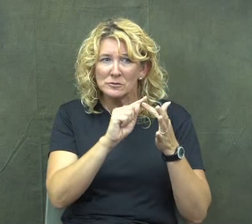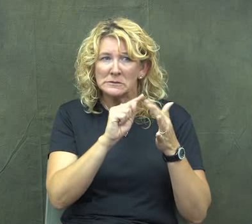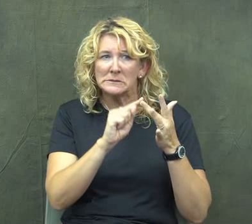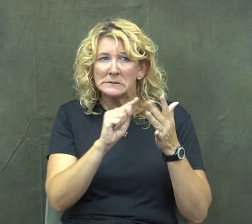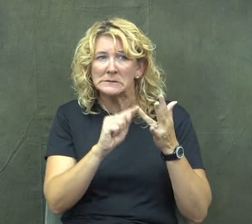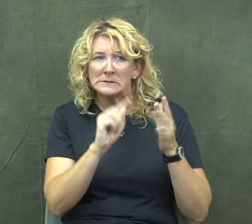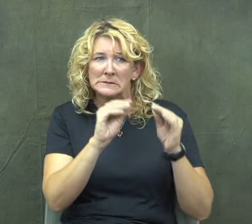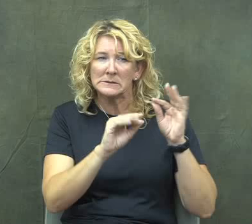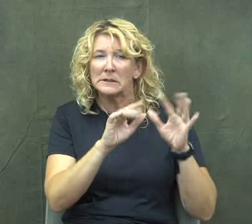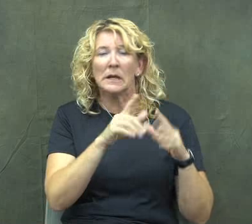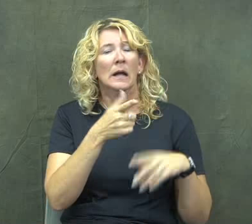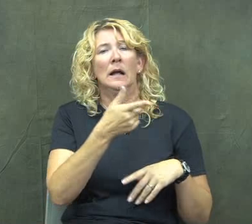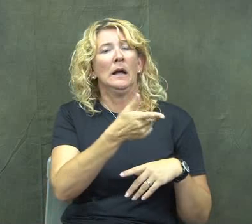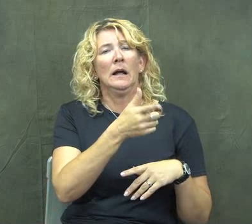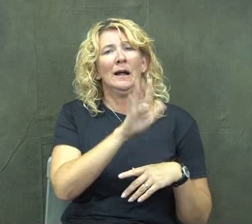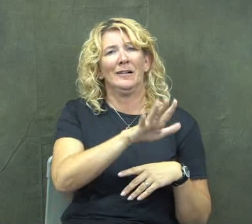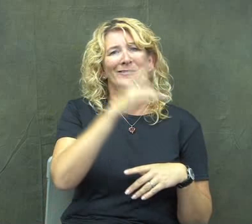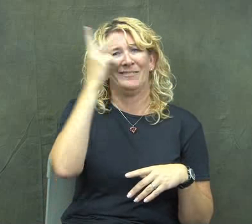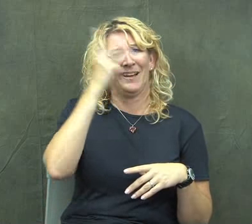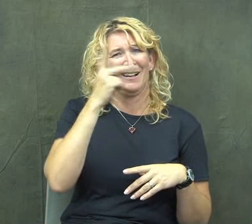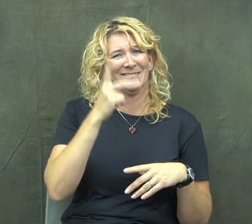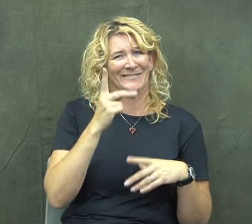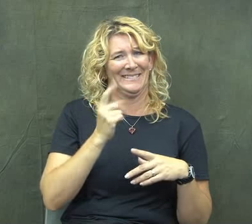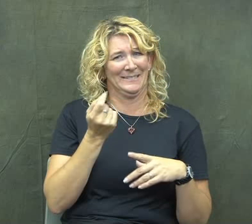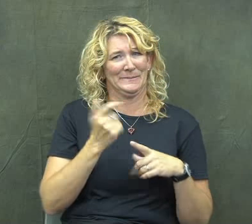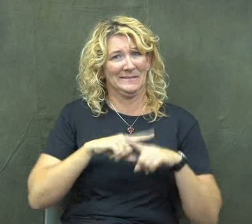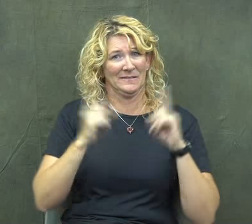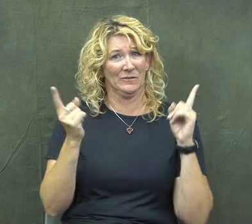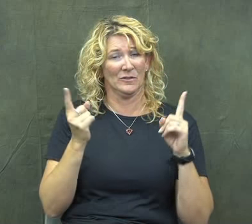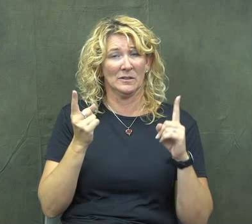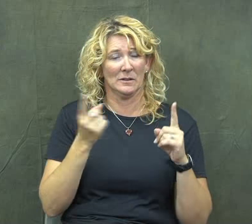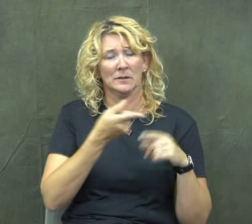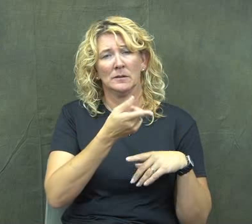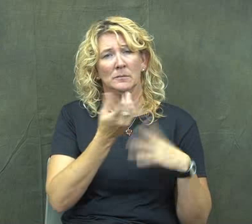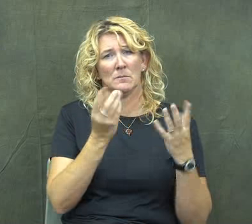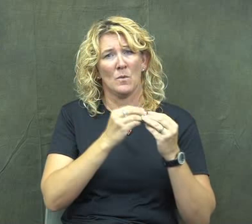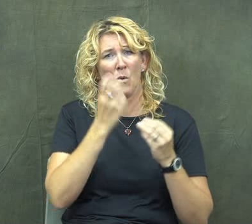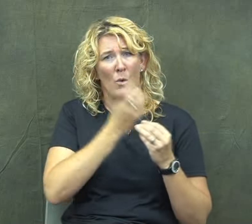y pedí ciertos servicios. Y la filosofía de ellos era algo diferente.